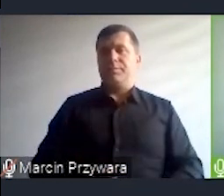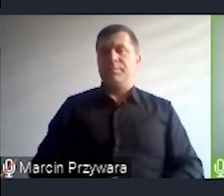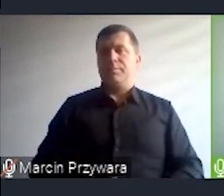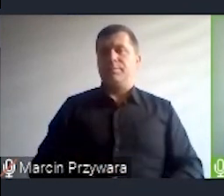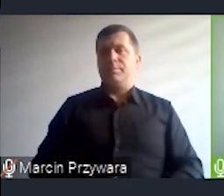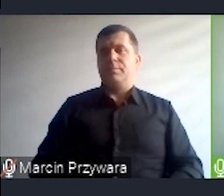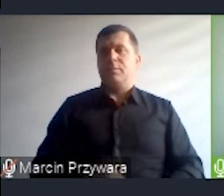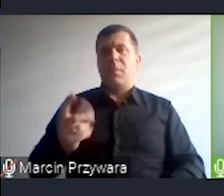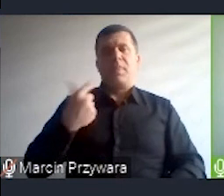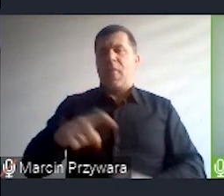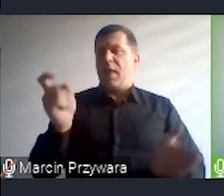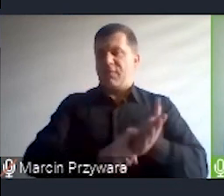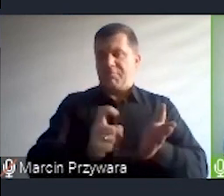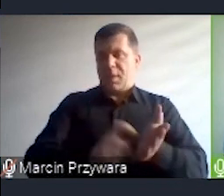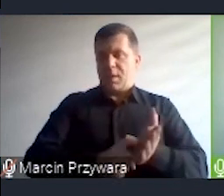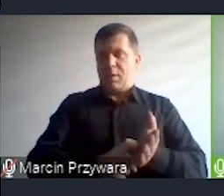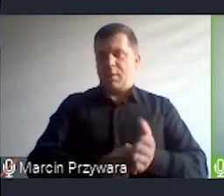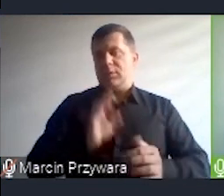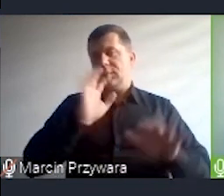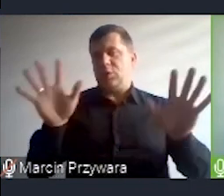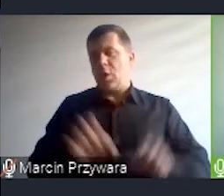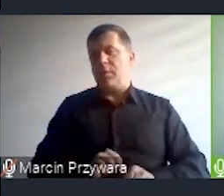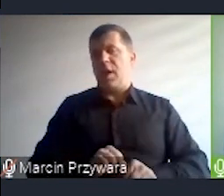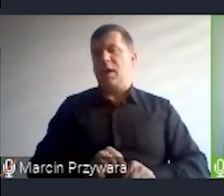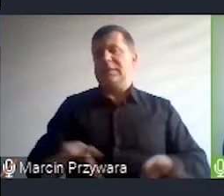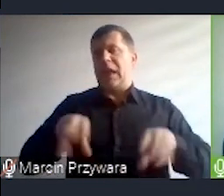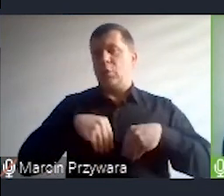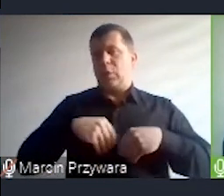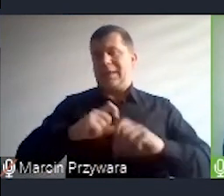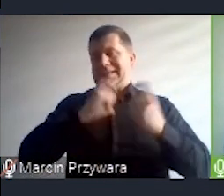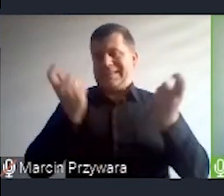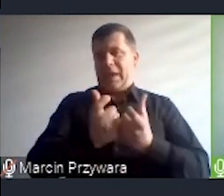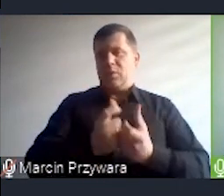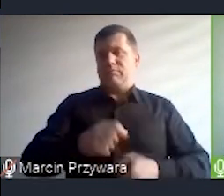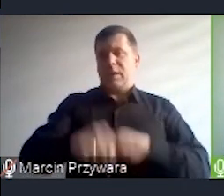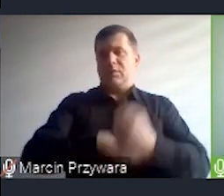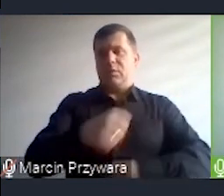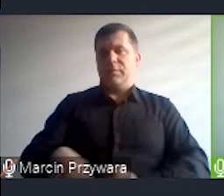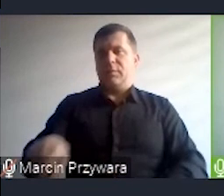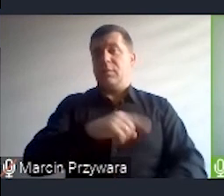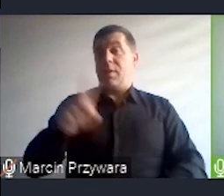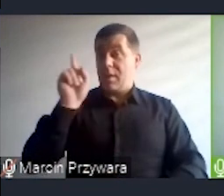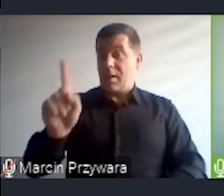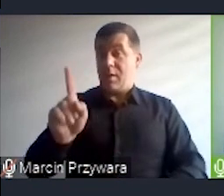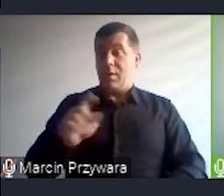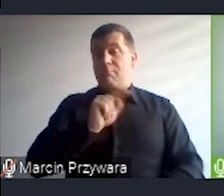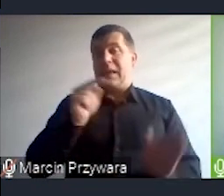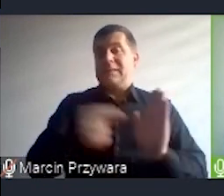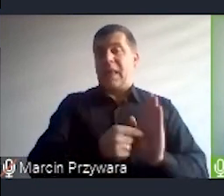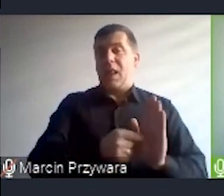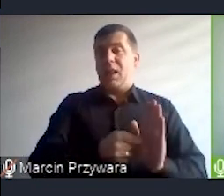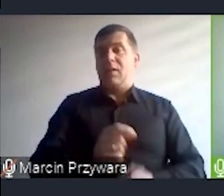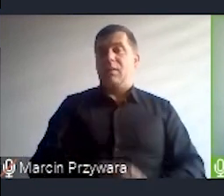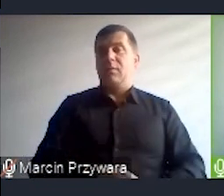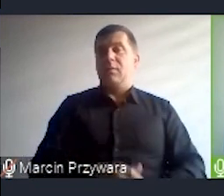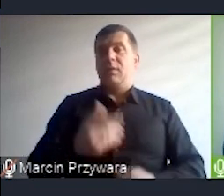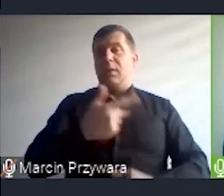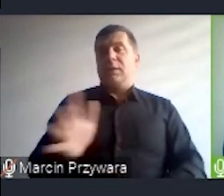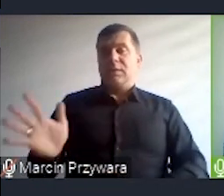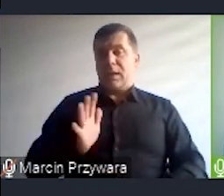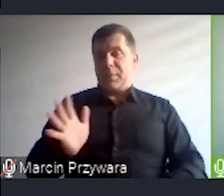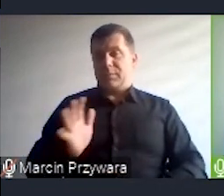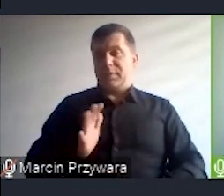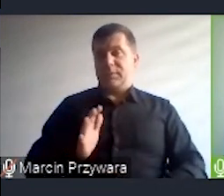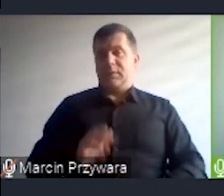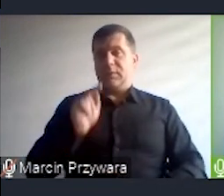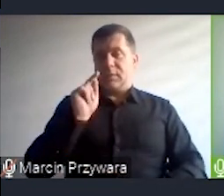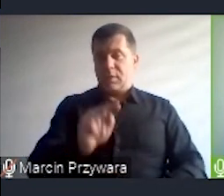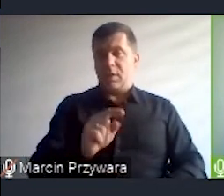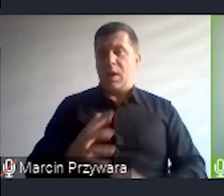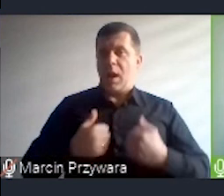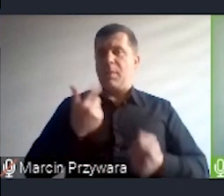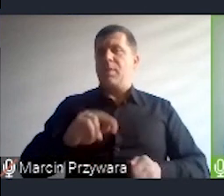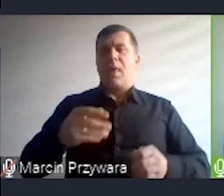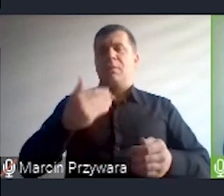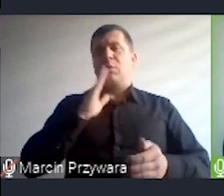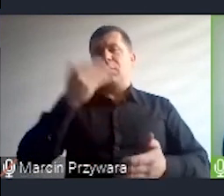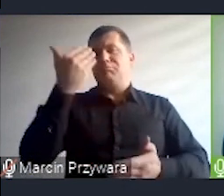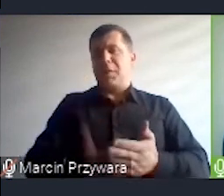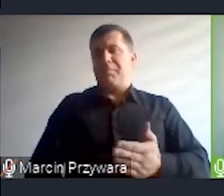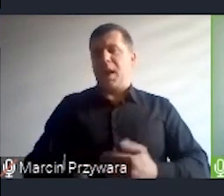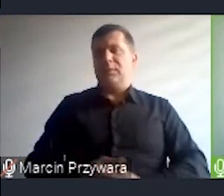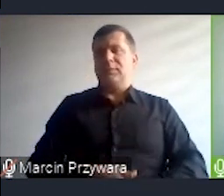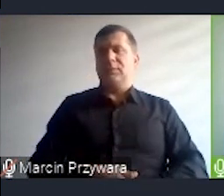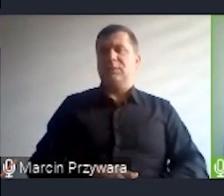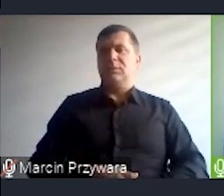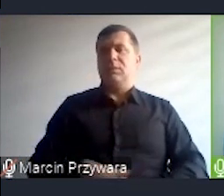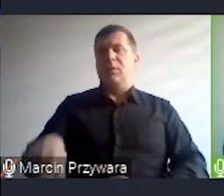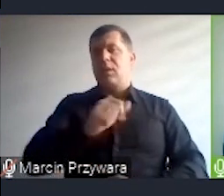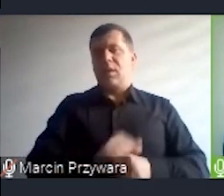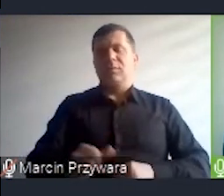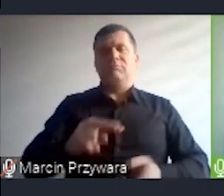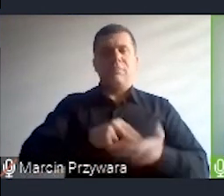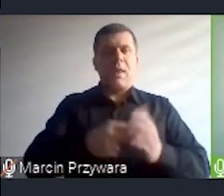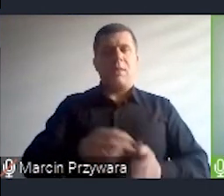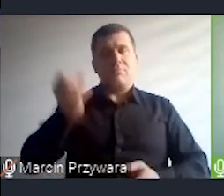On nie wymaga zachowania zatrudnienia całej kadry, ale ma na celu zabezpieczanie tego, żeby nie zaprzepaścić potencjału projektu.